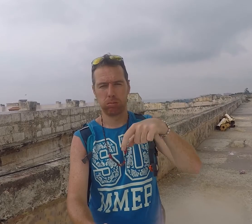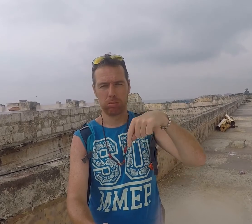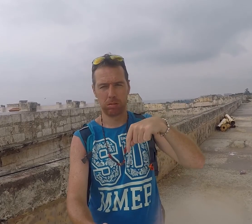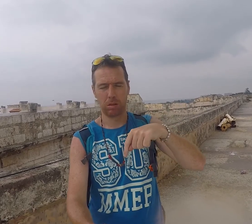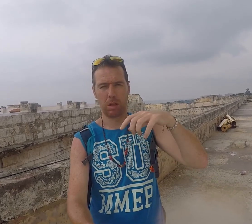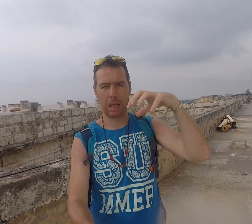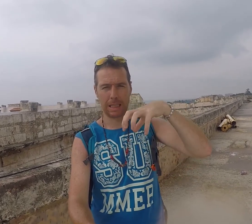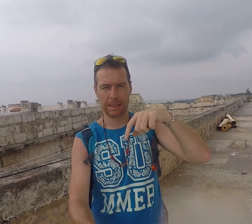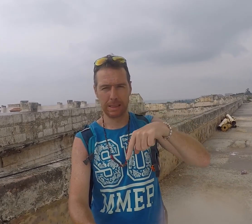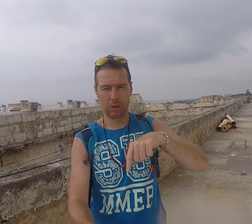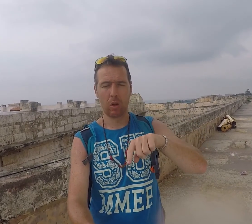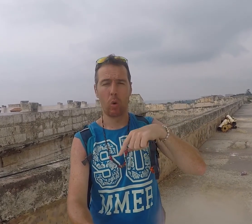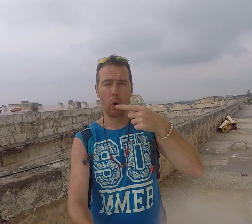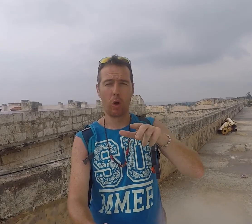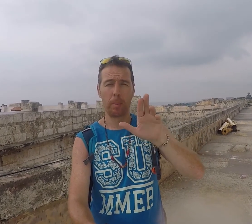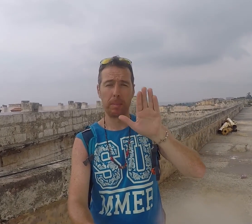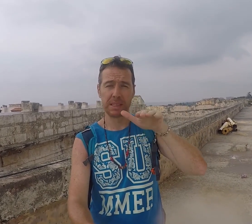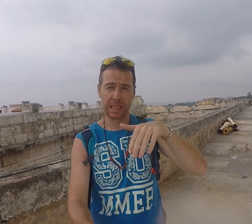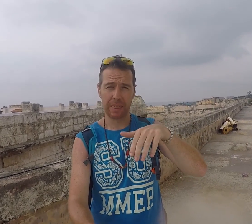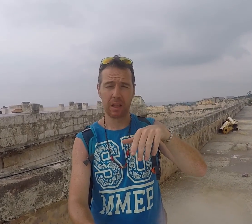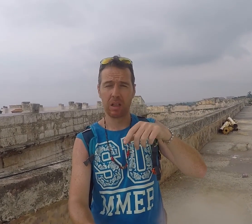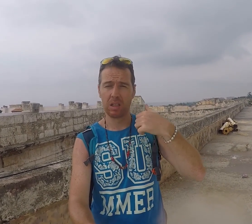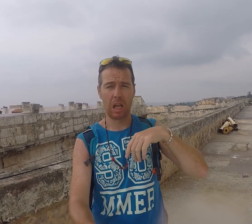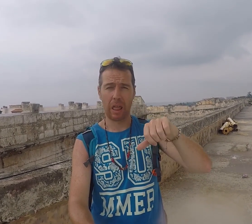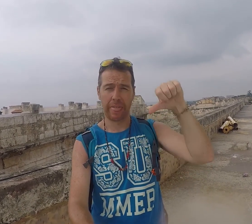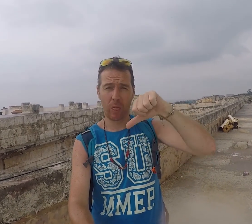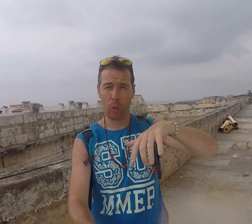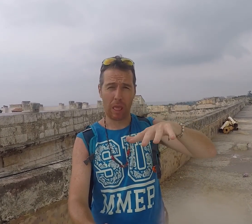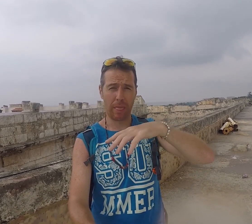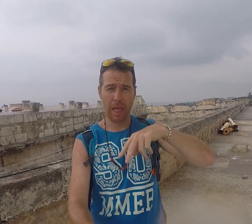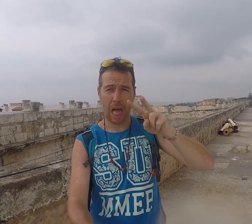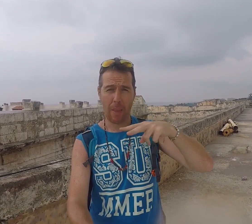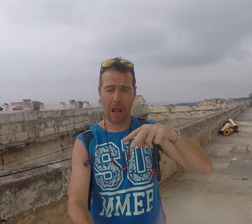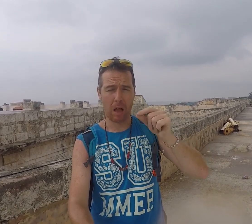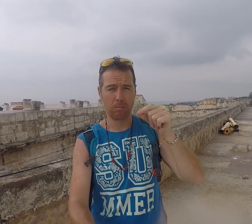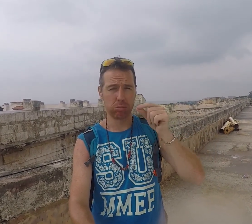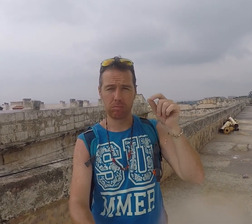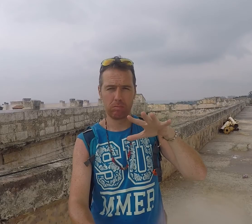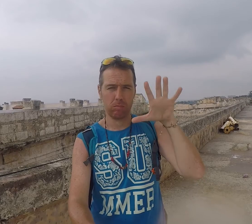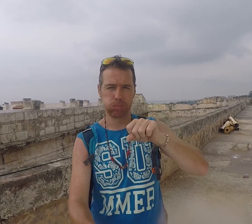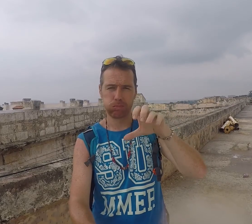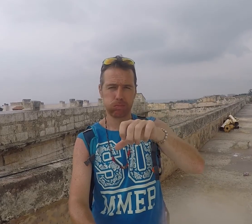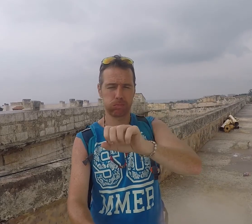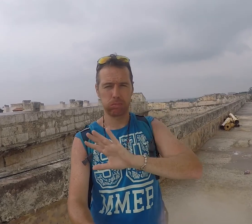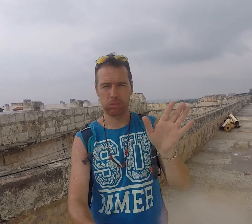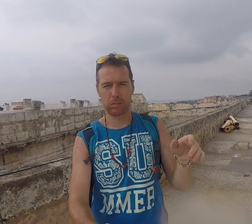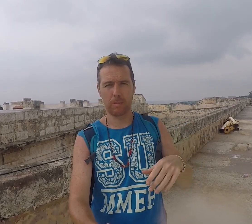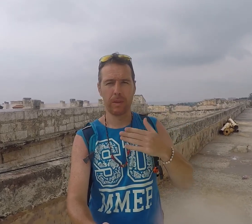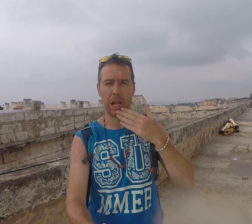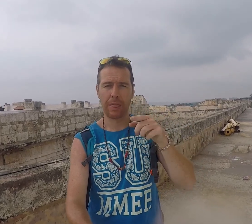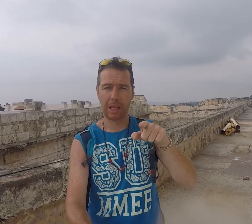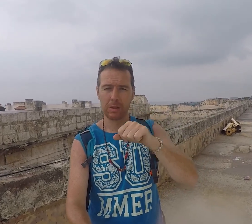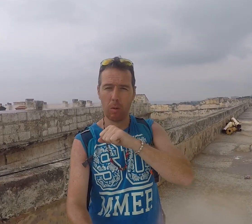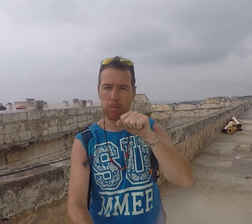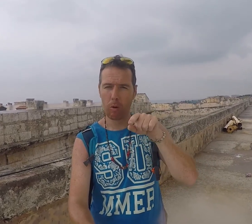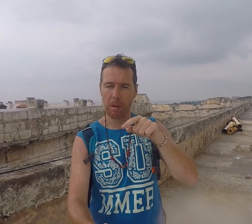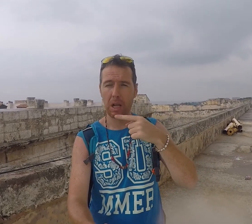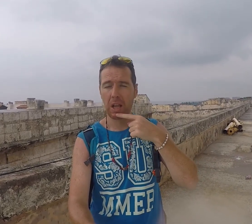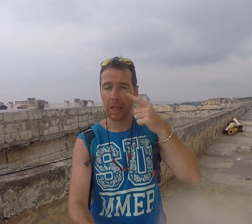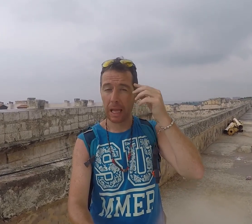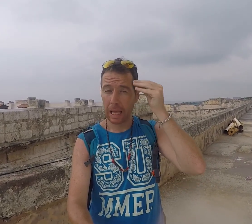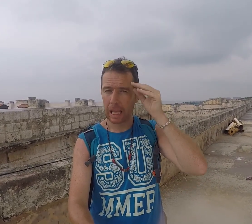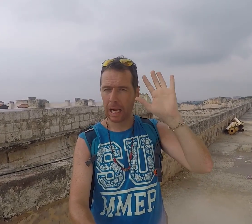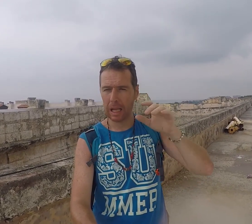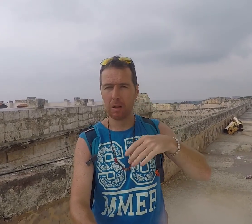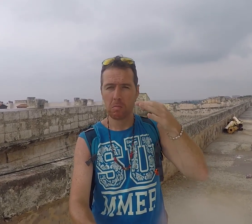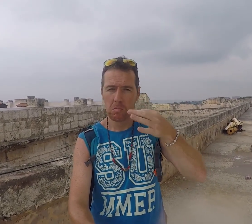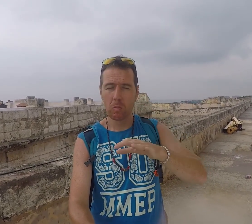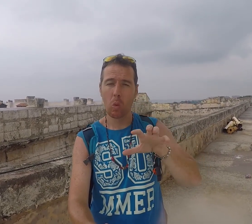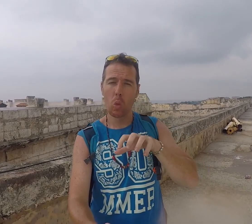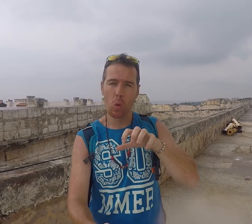Y posteriormente conquistaron fácilmente esta ciudad, gracias a esa bomba, eso creen, pero no está claro